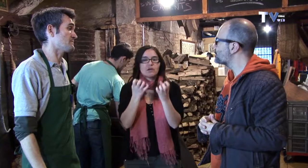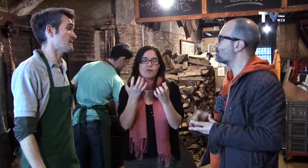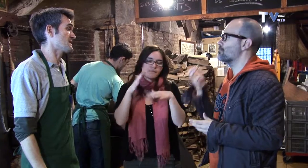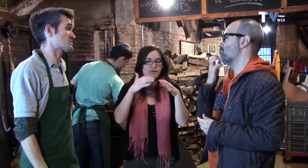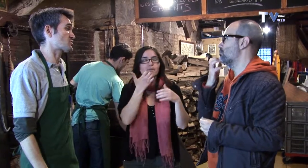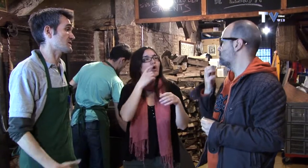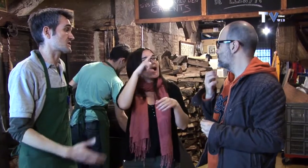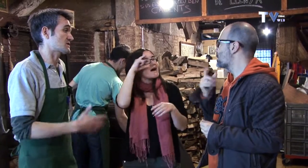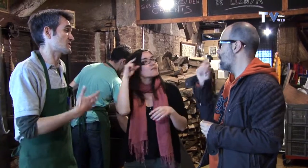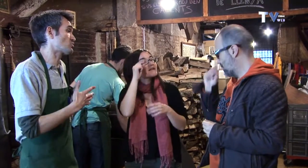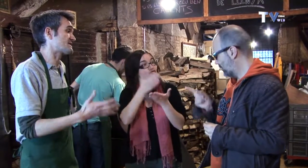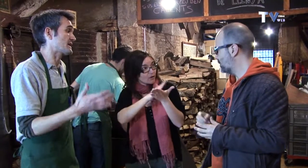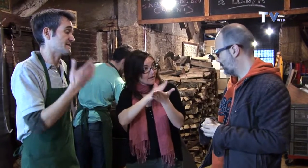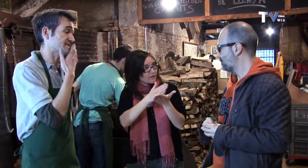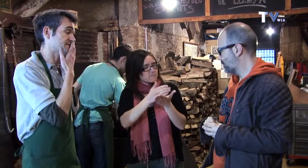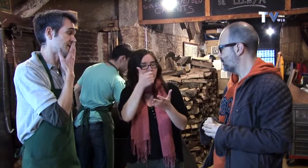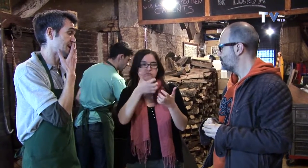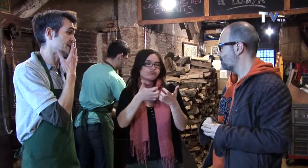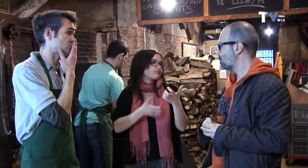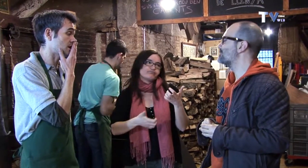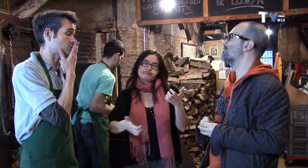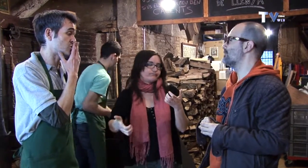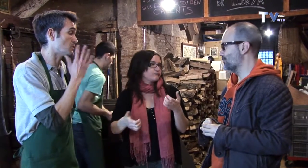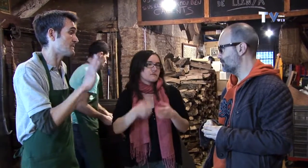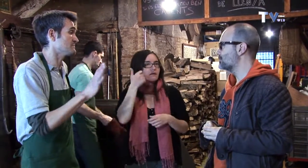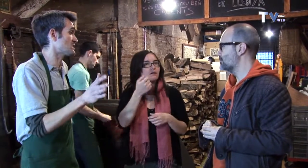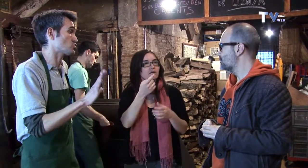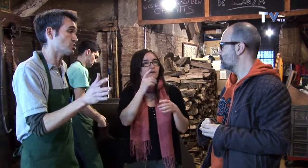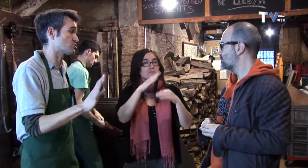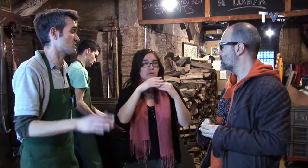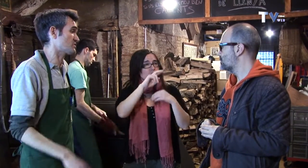Depende de cada fruto seco. Por ejemplo, la almendra tostada es la que más tiempo necesita